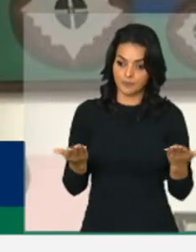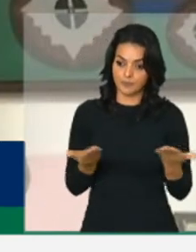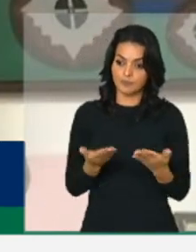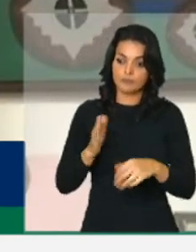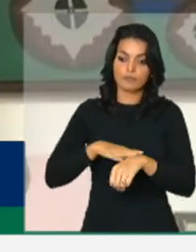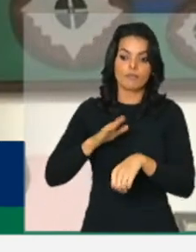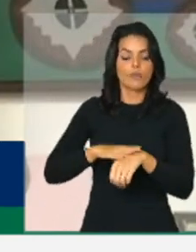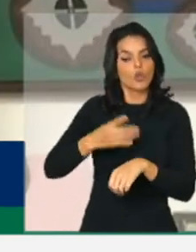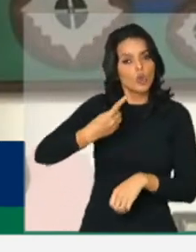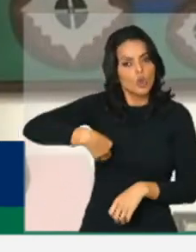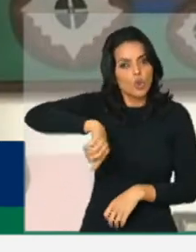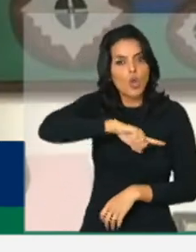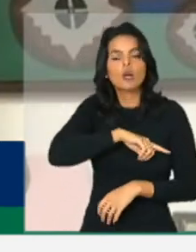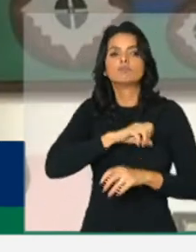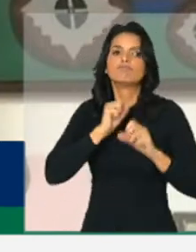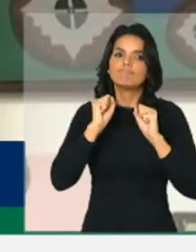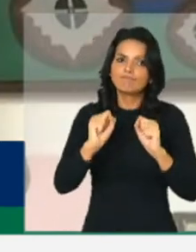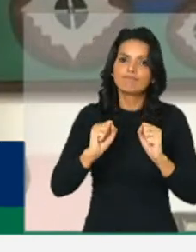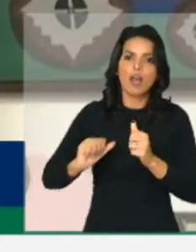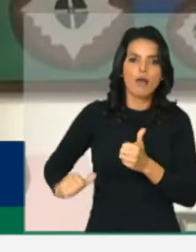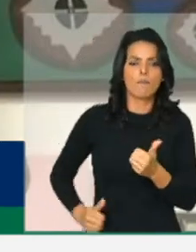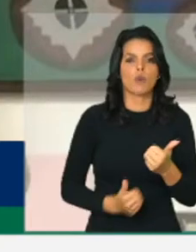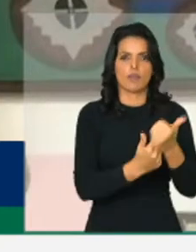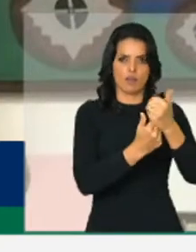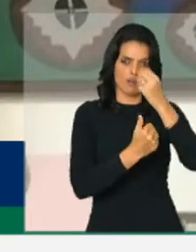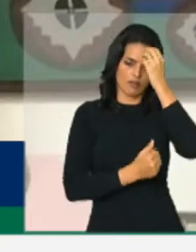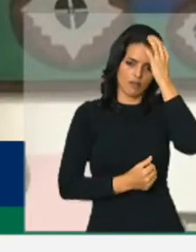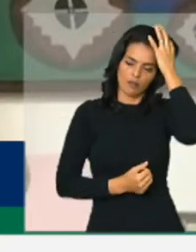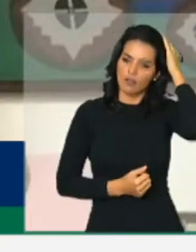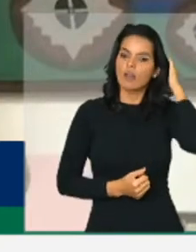ESSAS TRABALHADORAS... TENHAM A SUA PRIORIDADE NA VACINA... QUE ESSAS TRABALHADORAS TENHAM